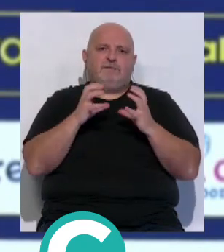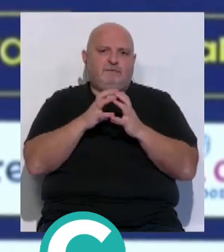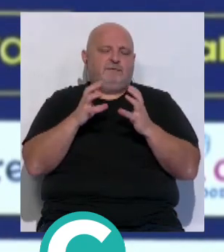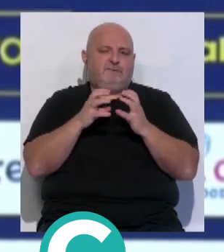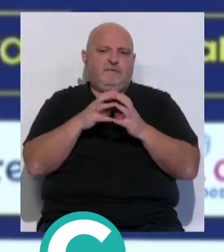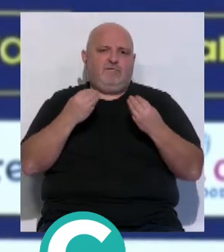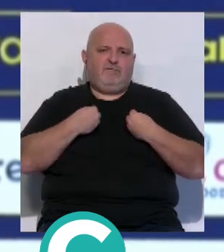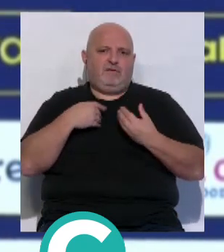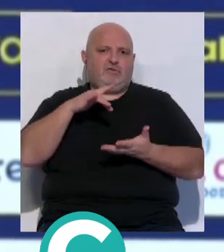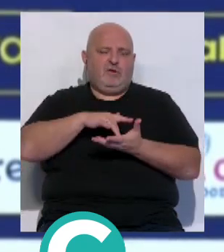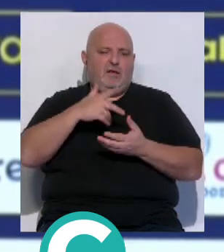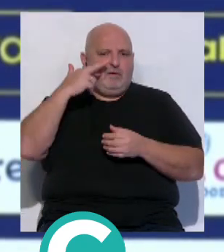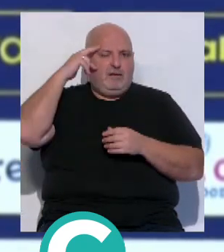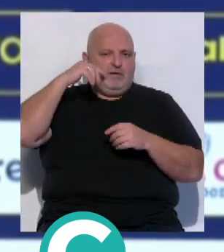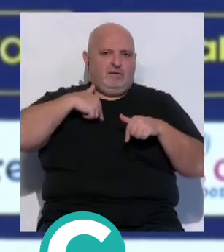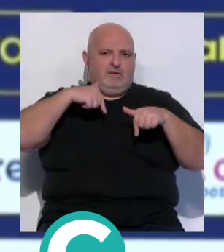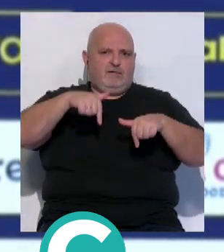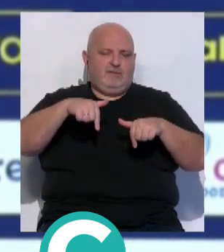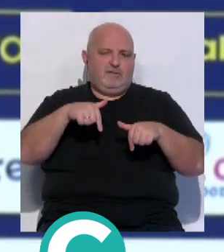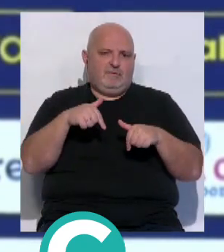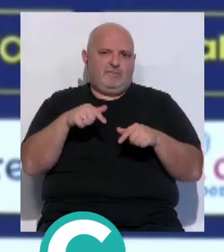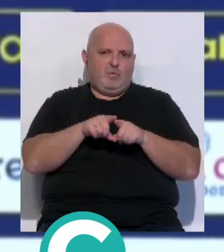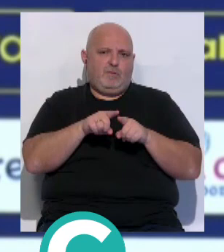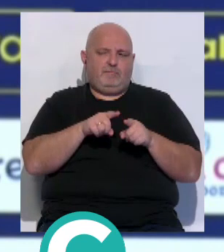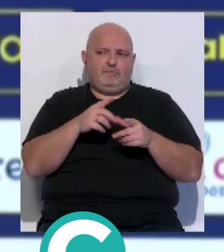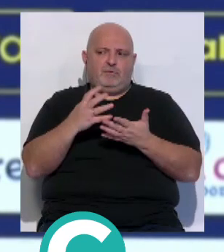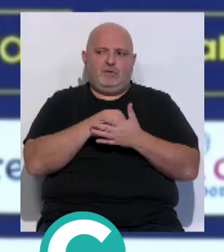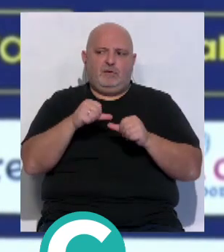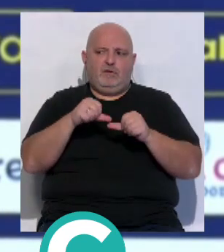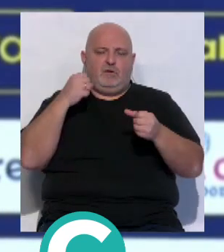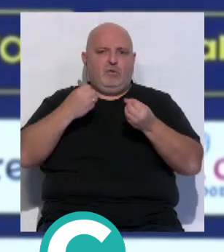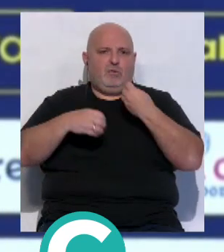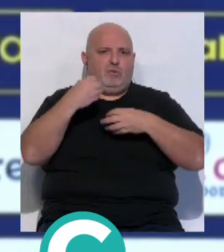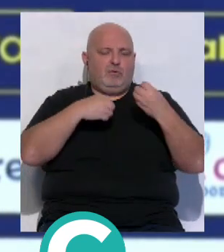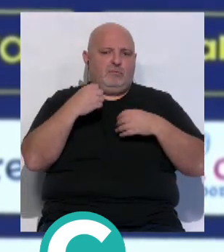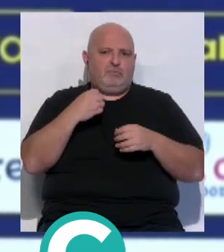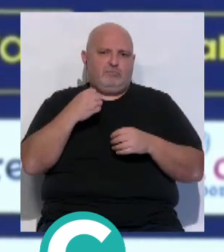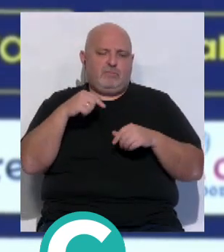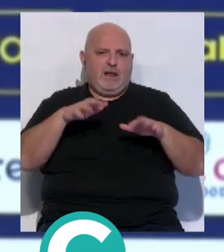vivir la experiencia de vivir acá como todo el mundo me ha comentado que es muy lindo y es un